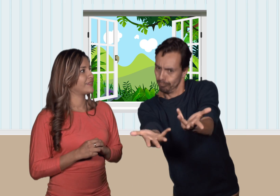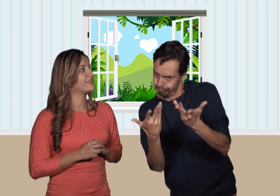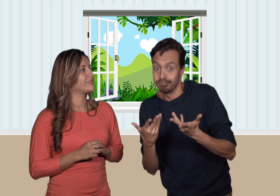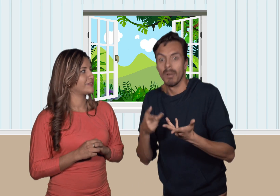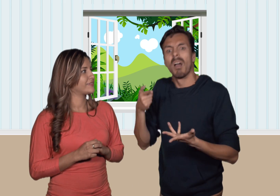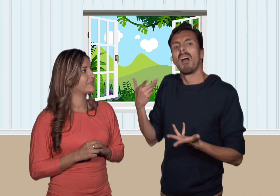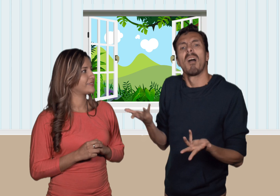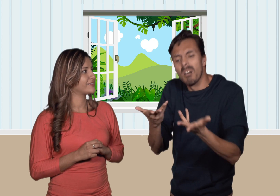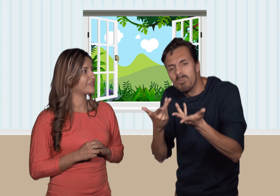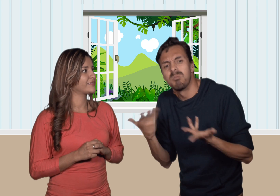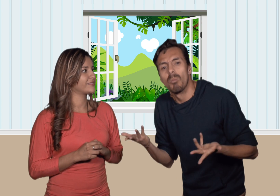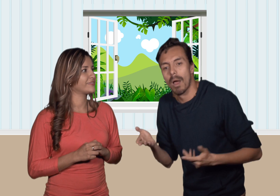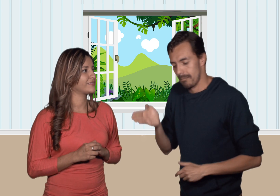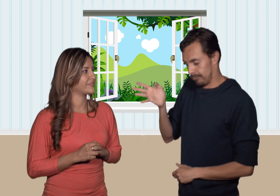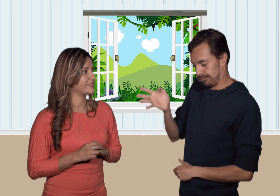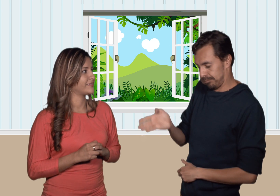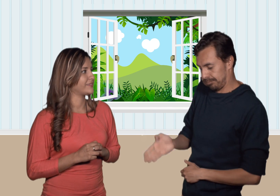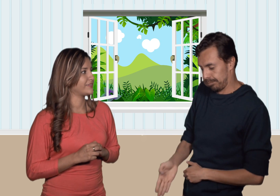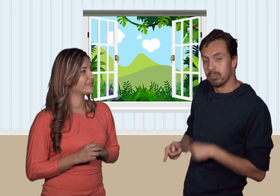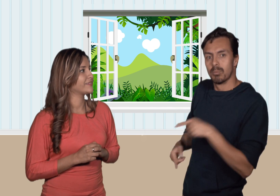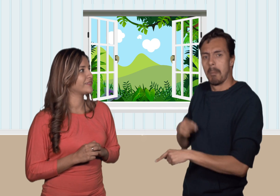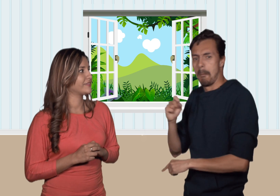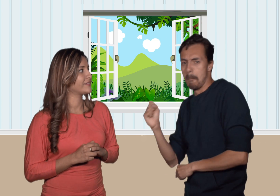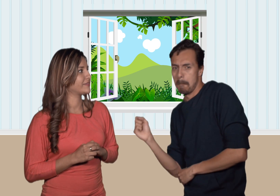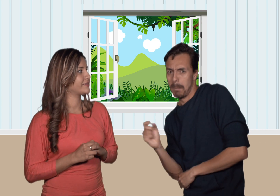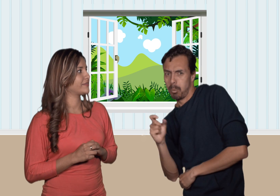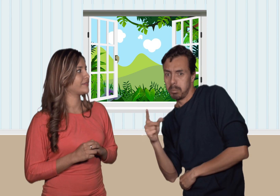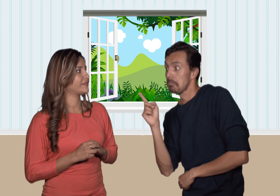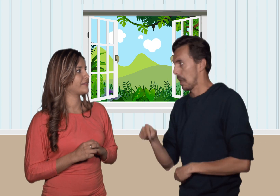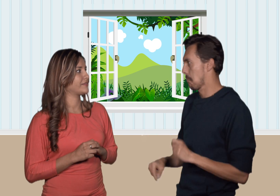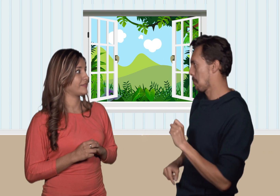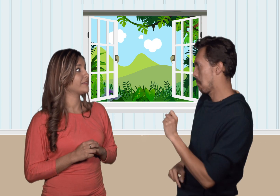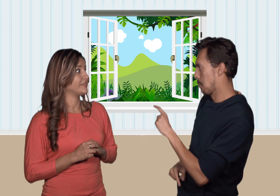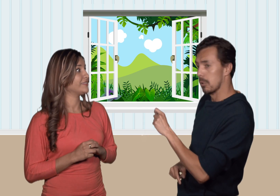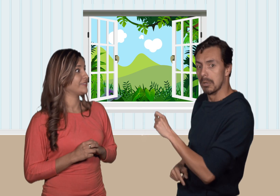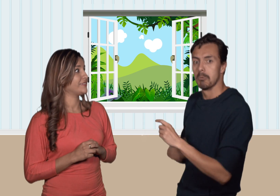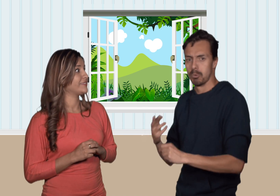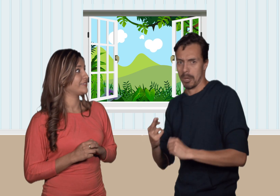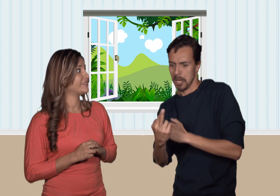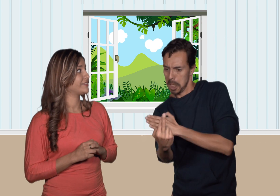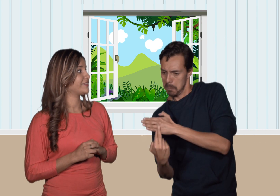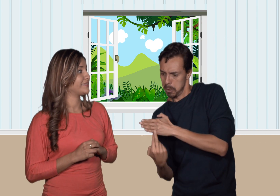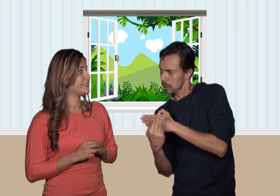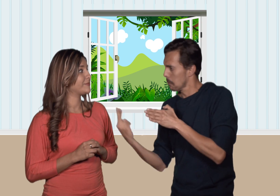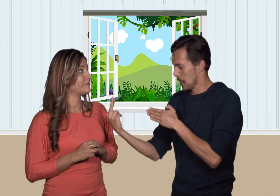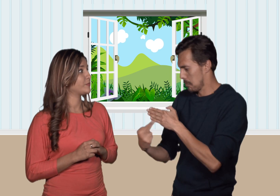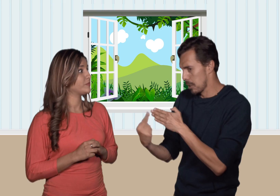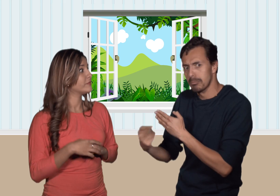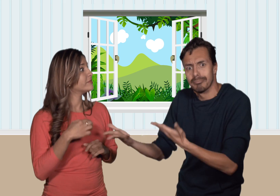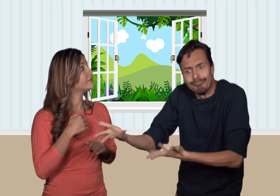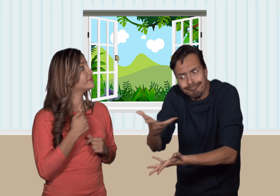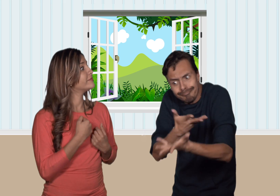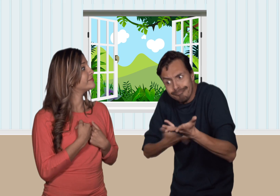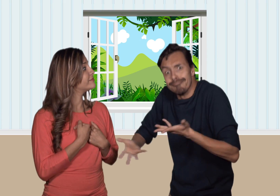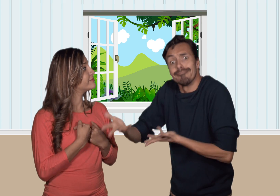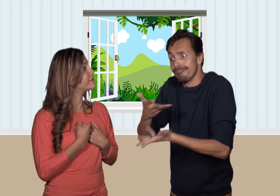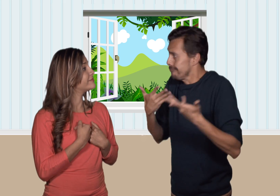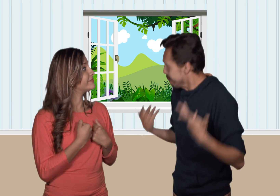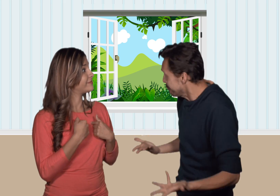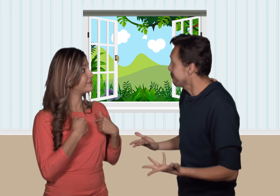y vamos a responder las preguntas entre todos.